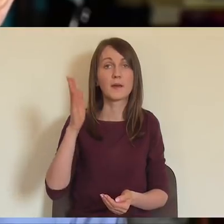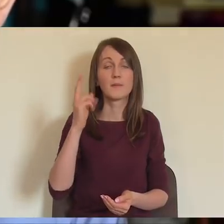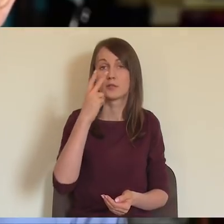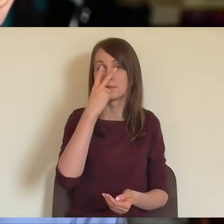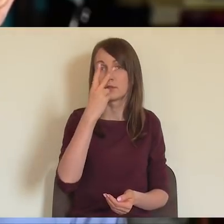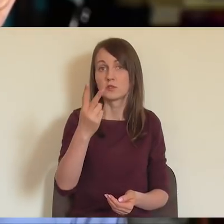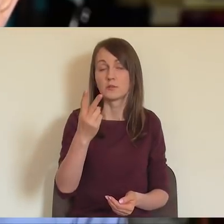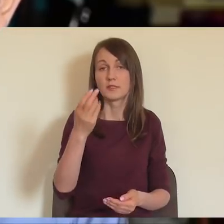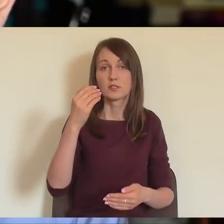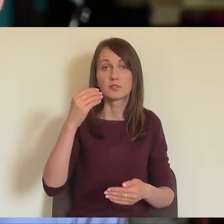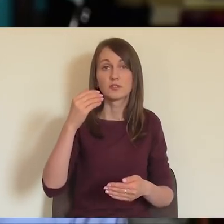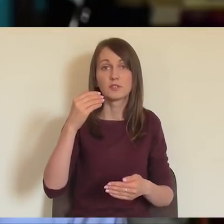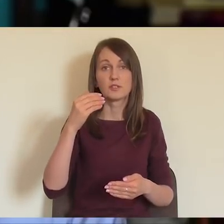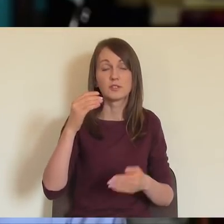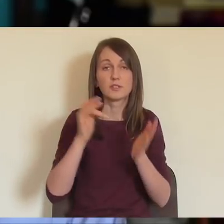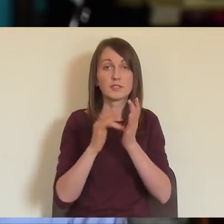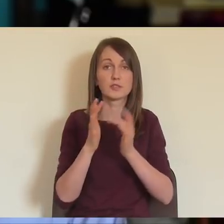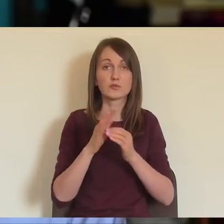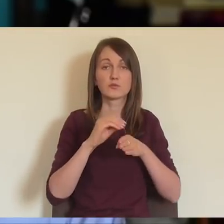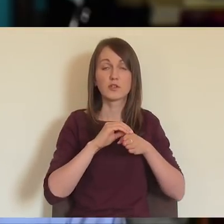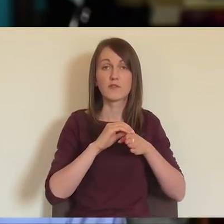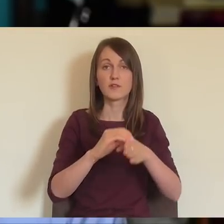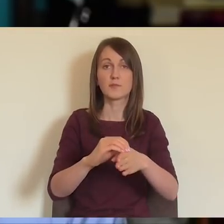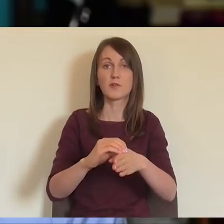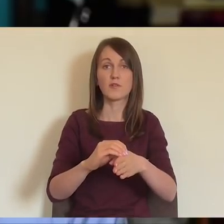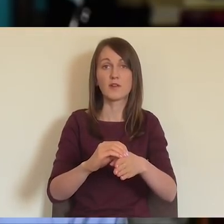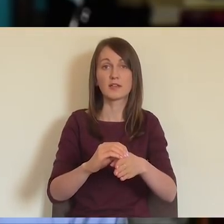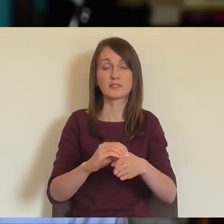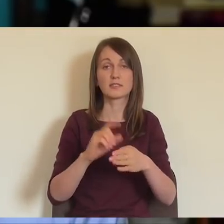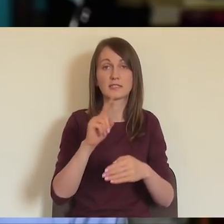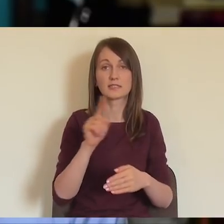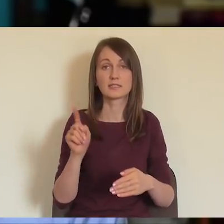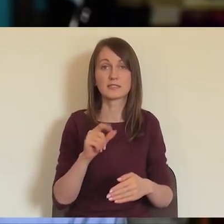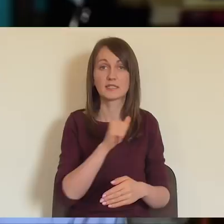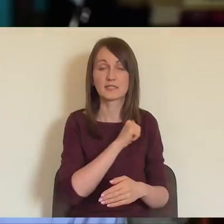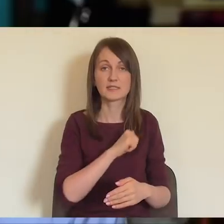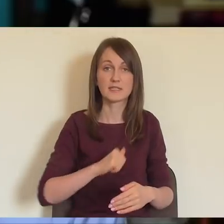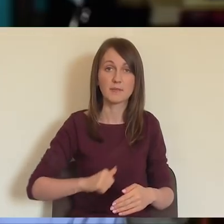A później w medytacji zobaczmy, jak nas Jezus wyprowadza poza wieczernik,